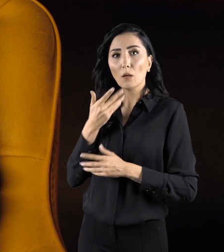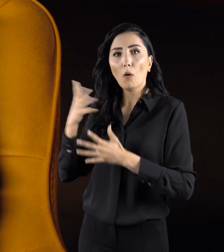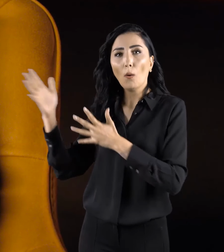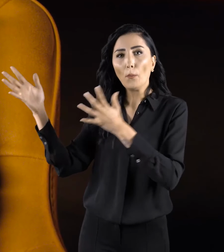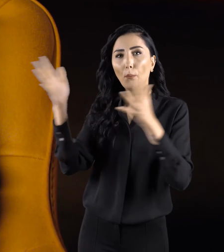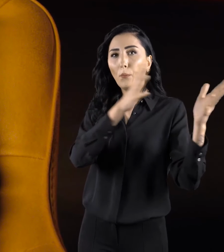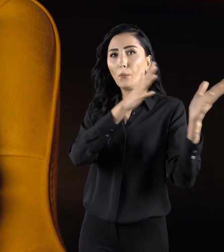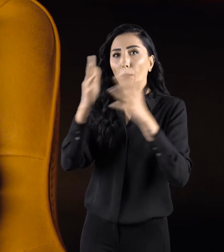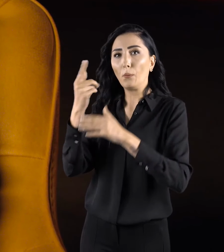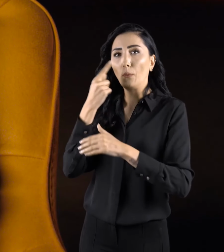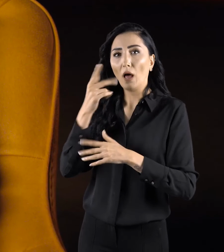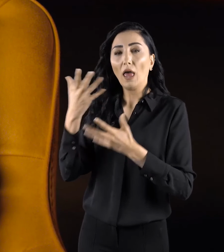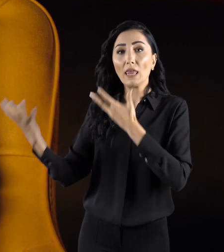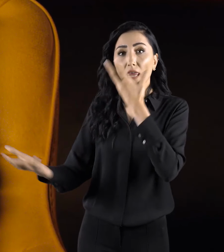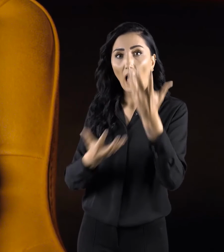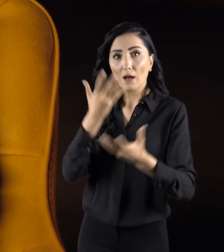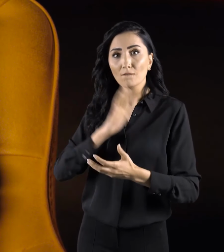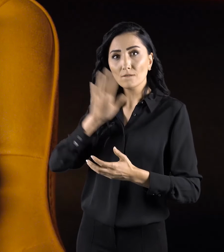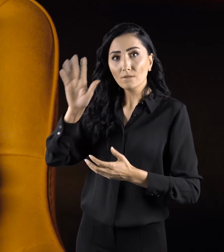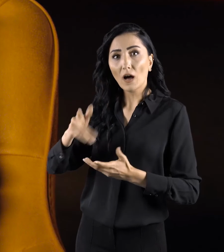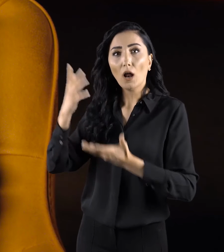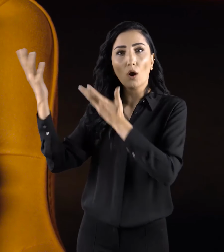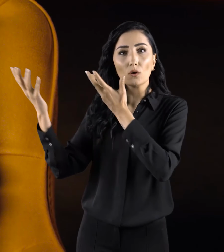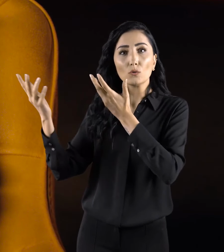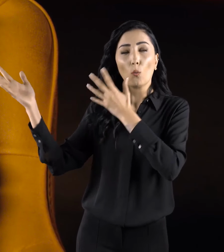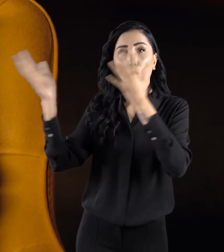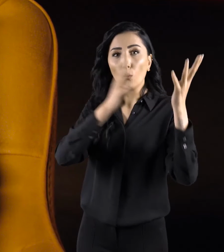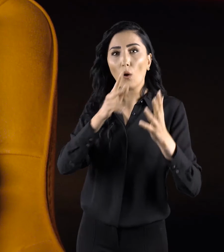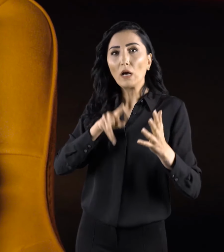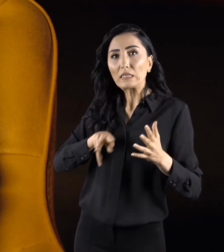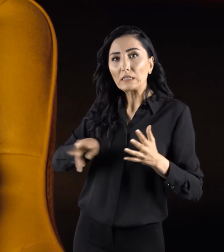bir şeydir. Rüzgâr çünkü yangının hızını ve yönünü değiştirebiliyor.